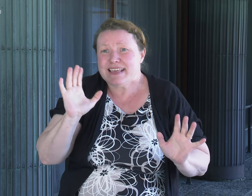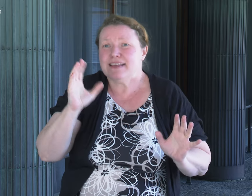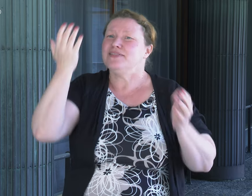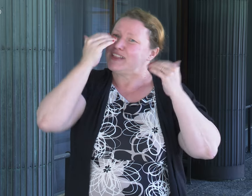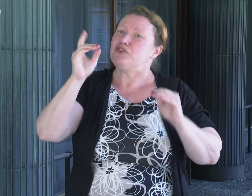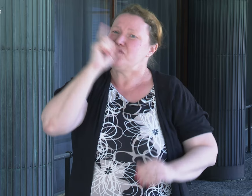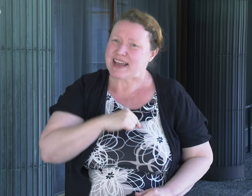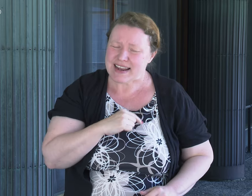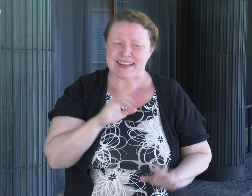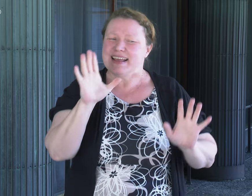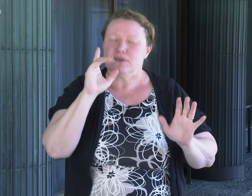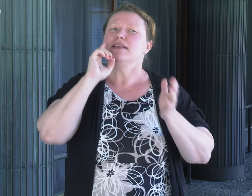Kyseessä on väärinkäsitys.